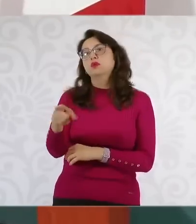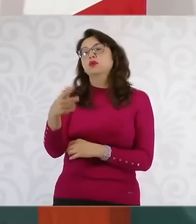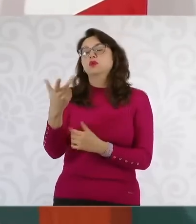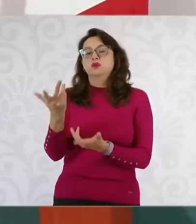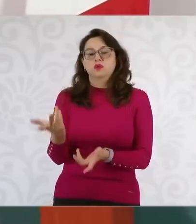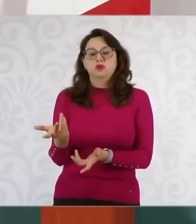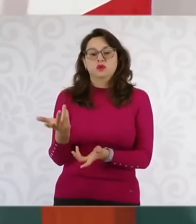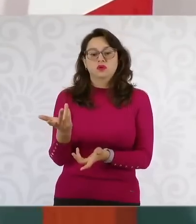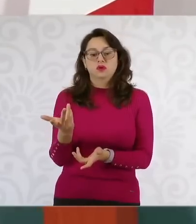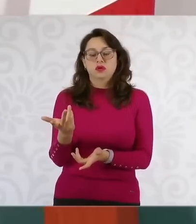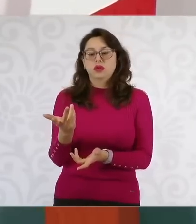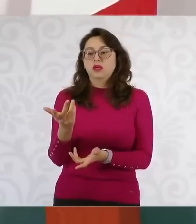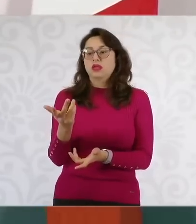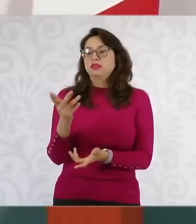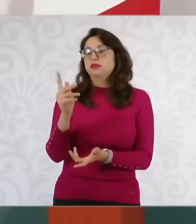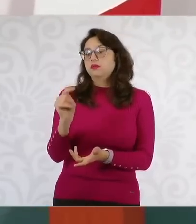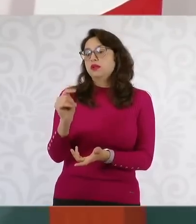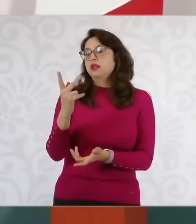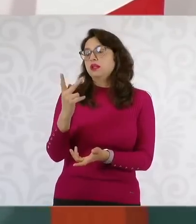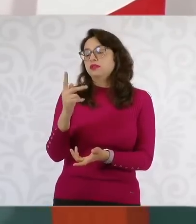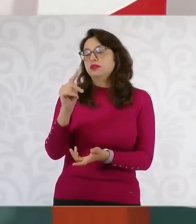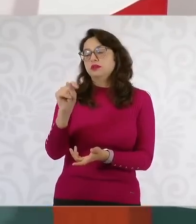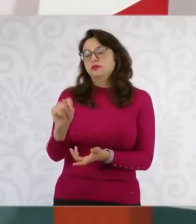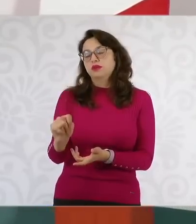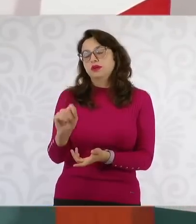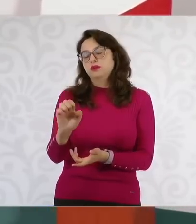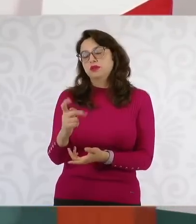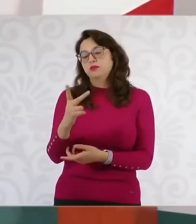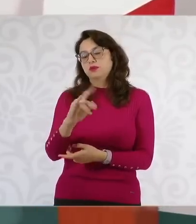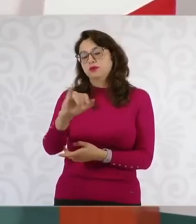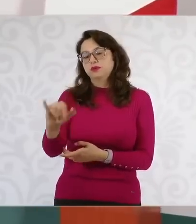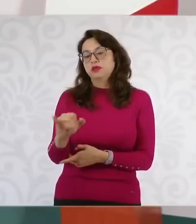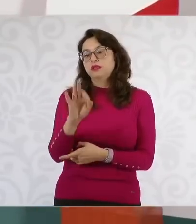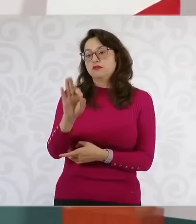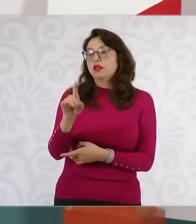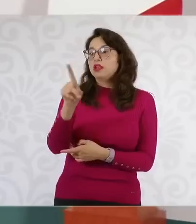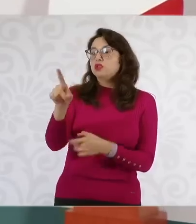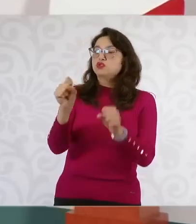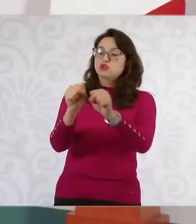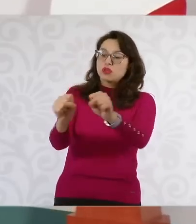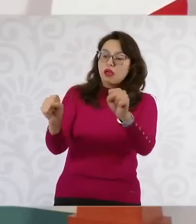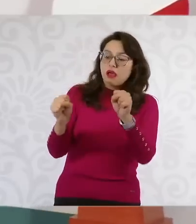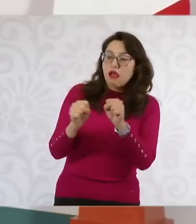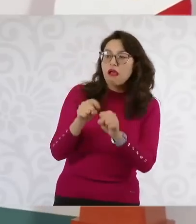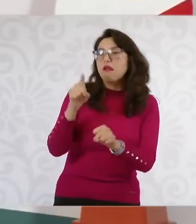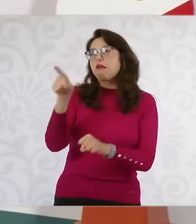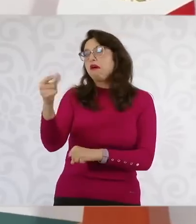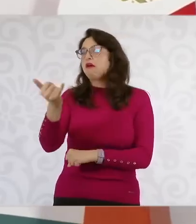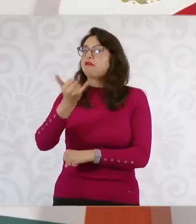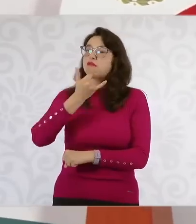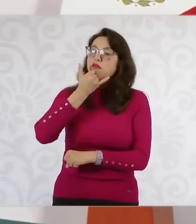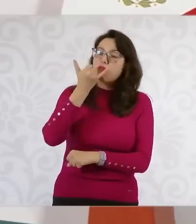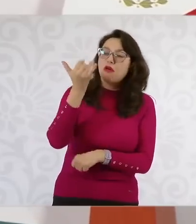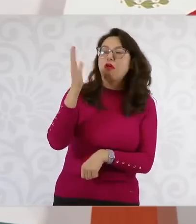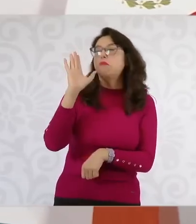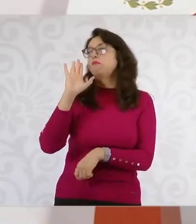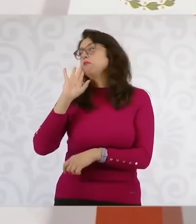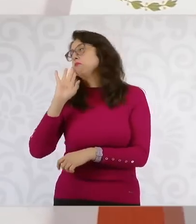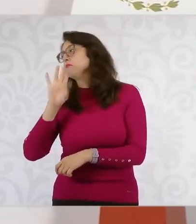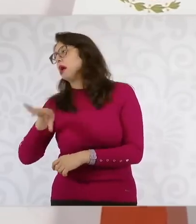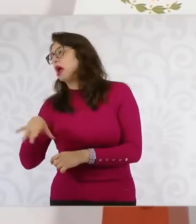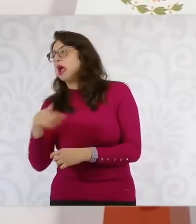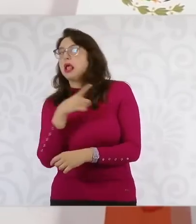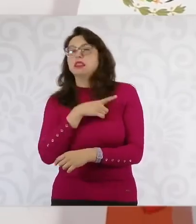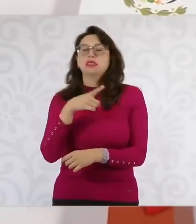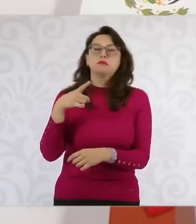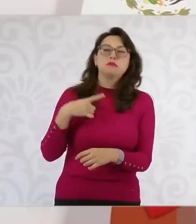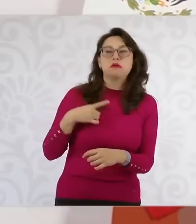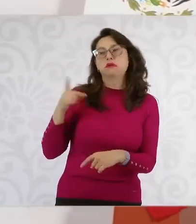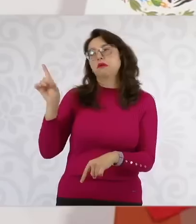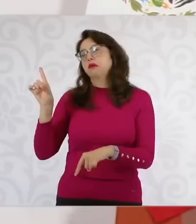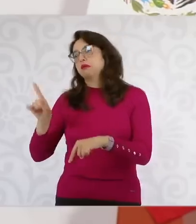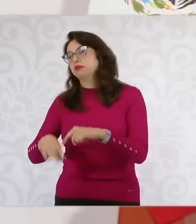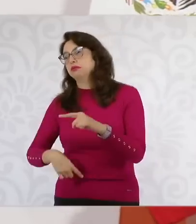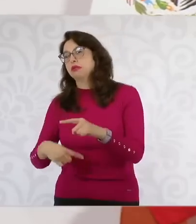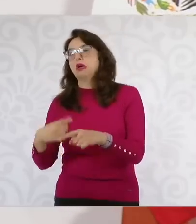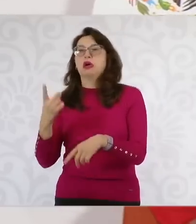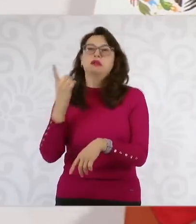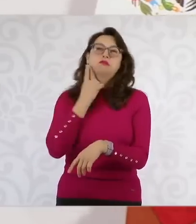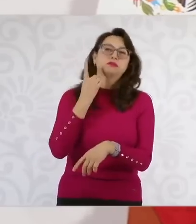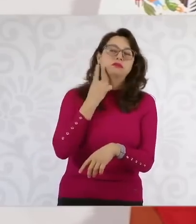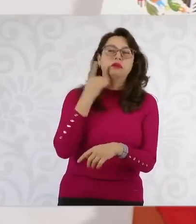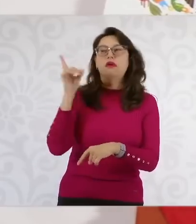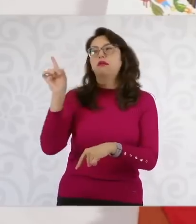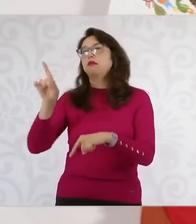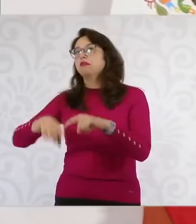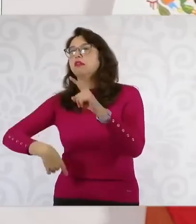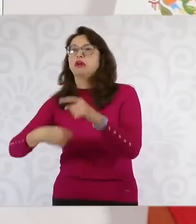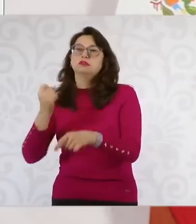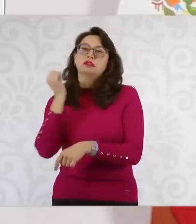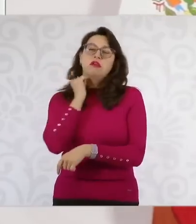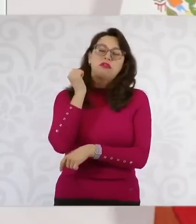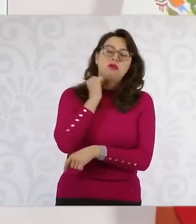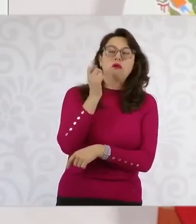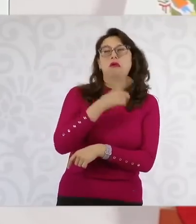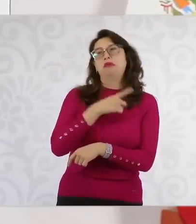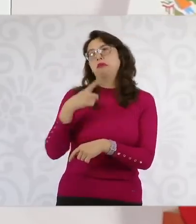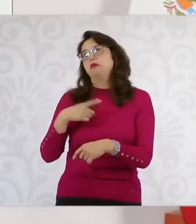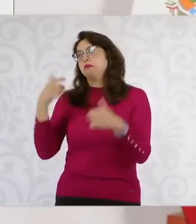electoral no sobr representó en el en la cámara de diputados en la cámara de senadores cuando ya